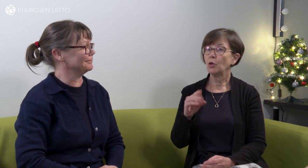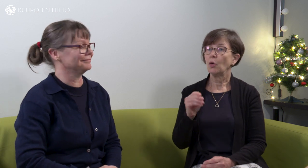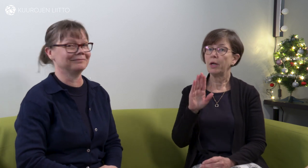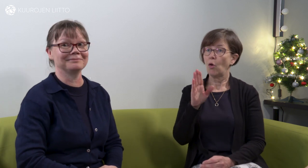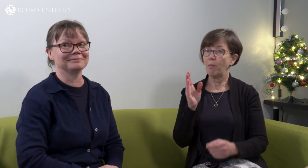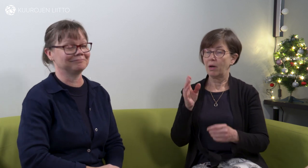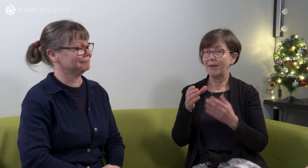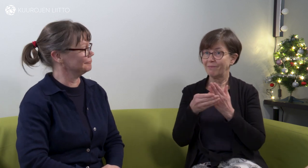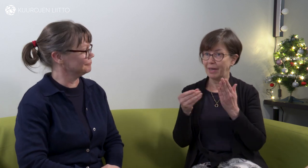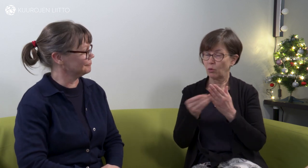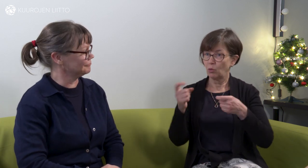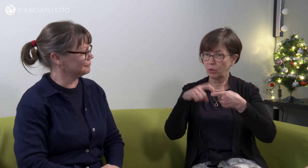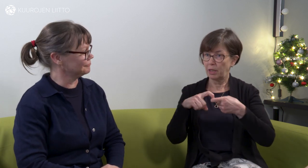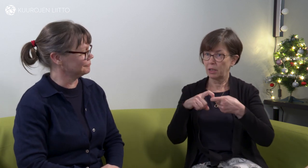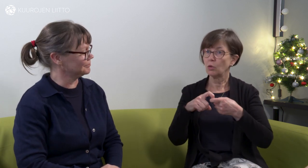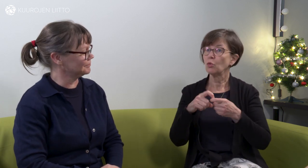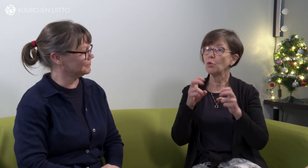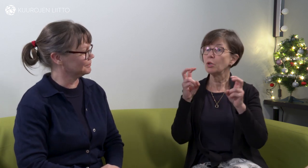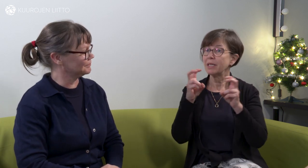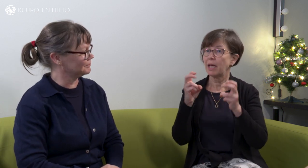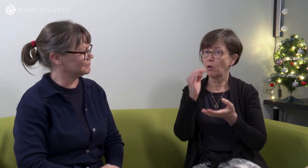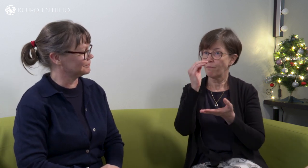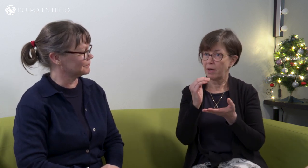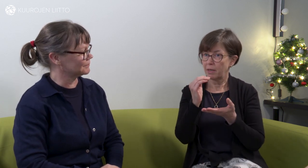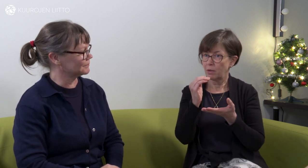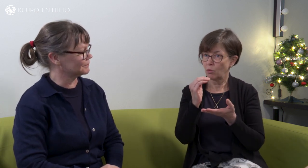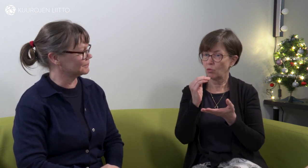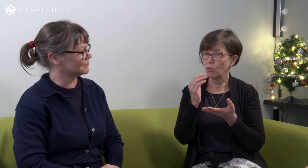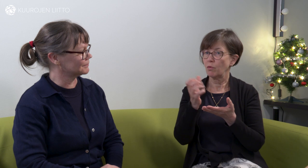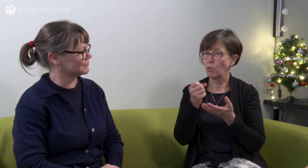Sähkölaskujen kuluja on tosiaan mahdollista vähentää verotuksessa -